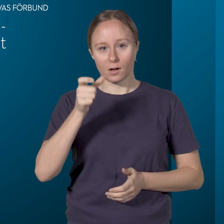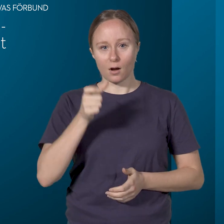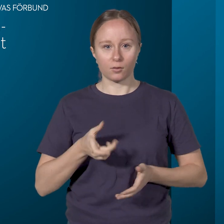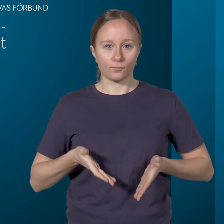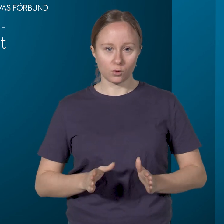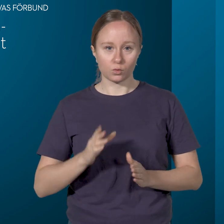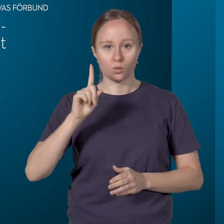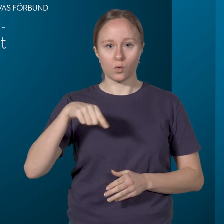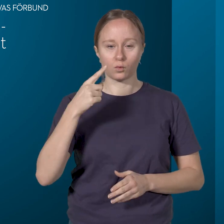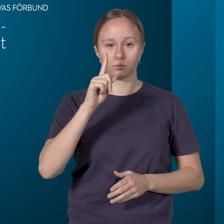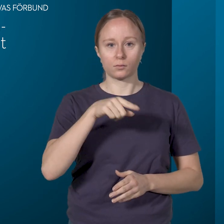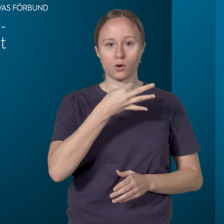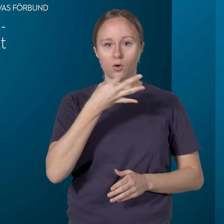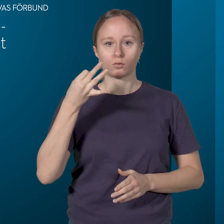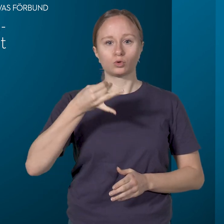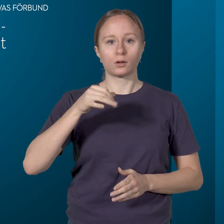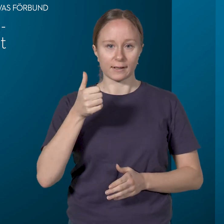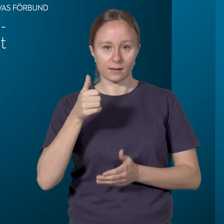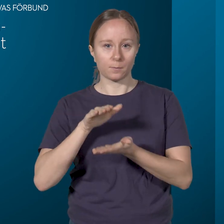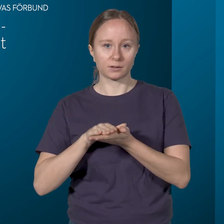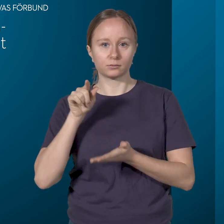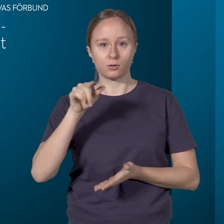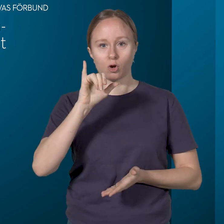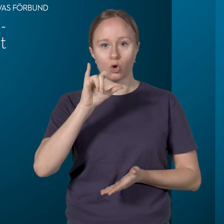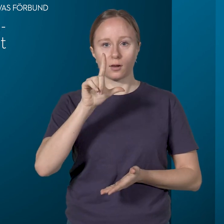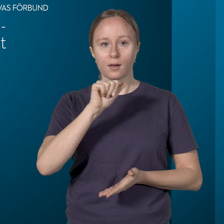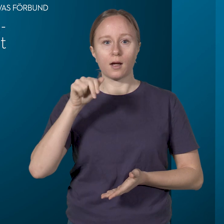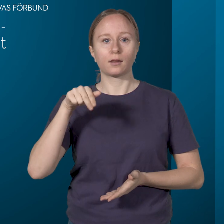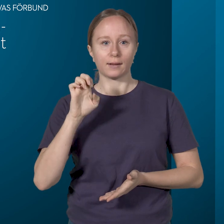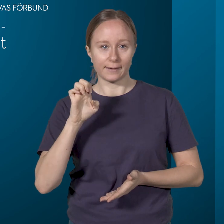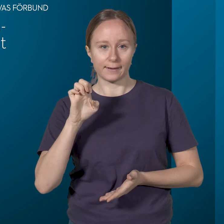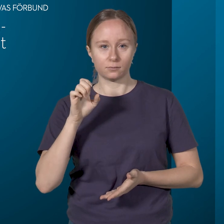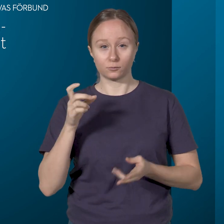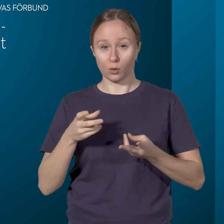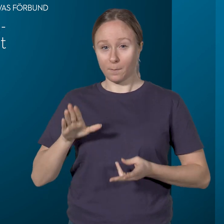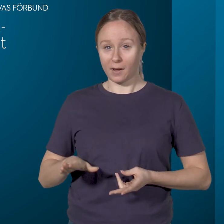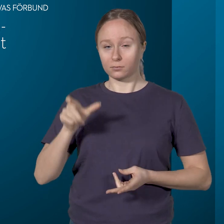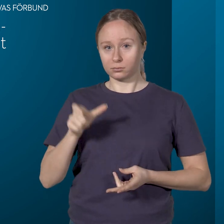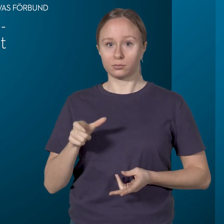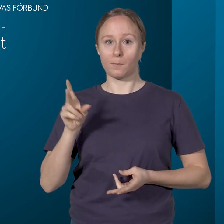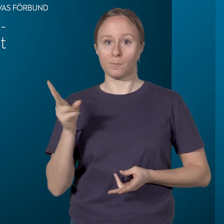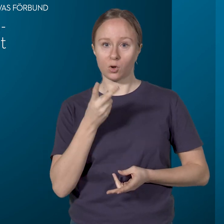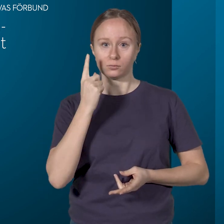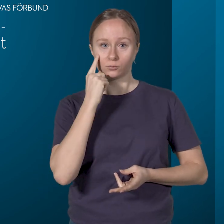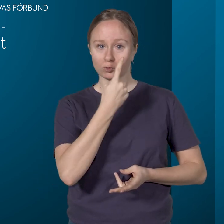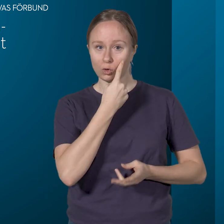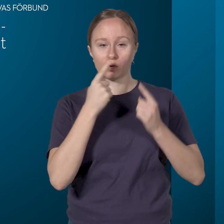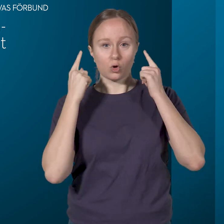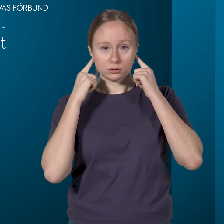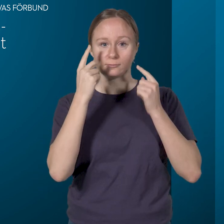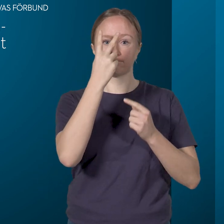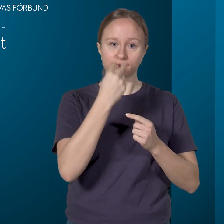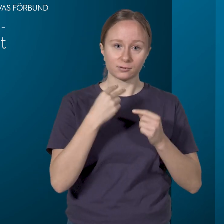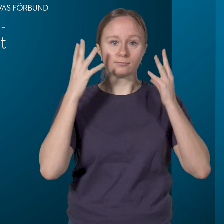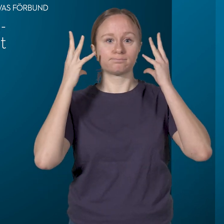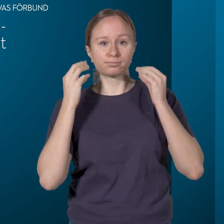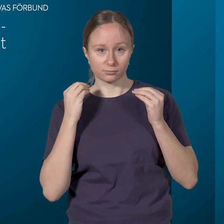Född år 1879 i Yläne, förlorade han både synen och hörseln som barn -